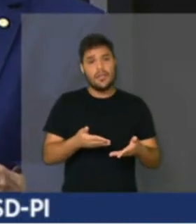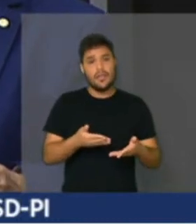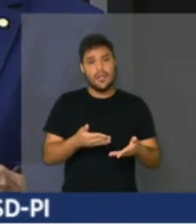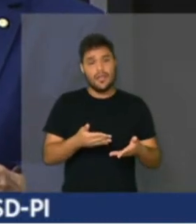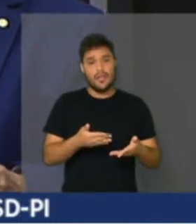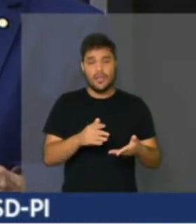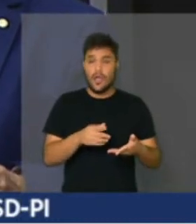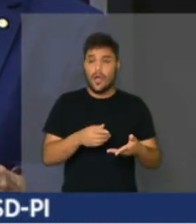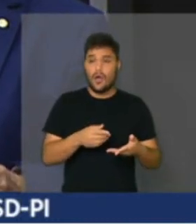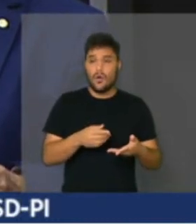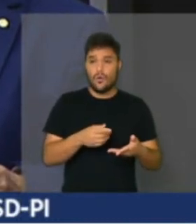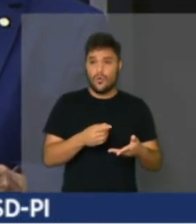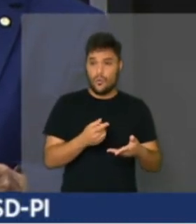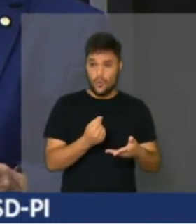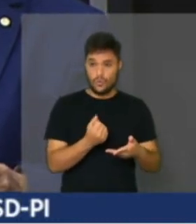FINANCEIROS NO PRÓXIMO EXERCÍCIO, O QUE NÃO